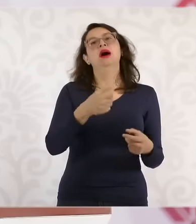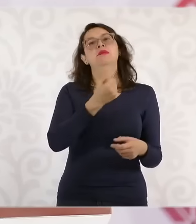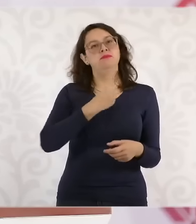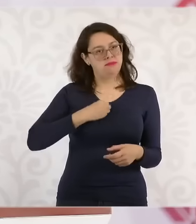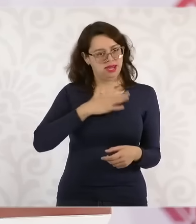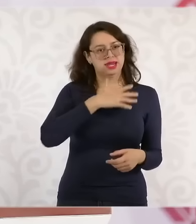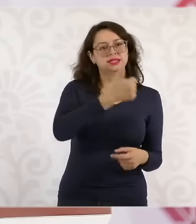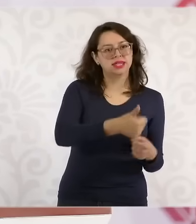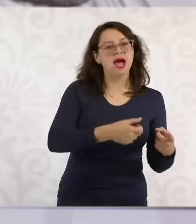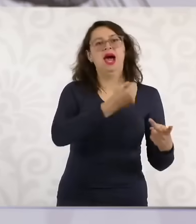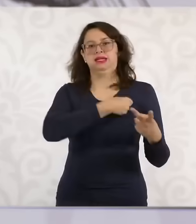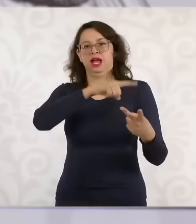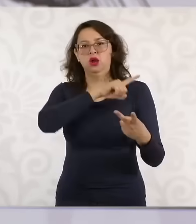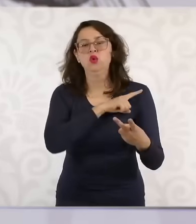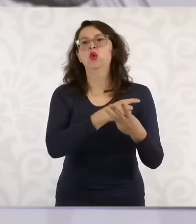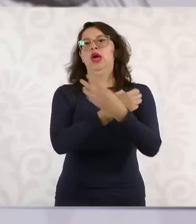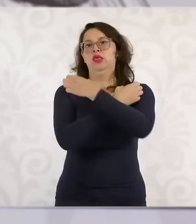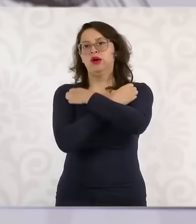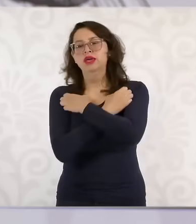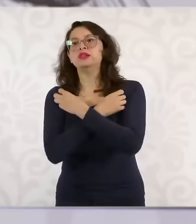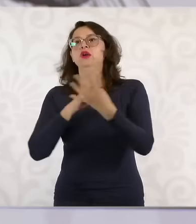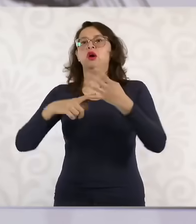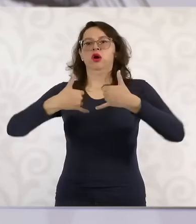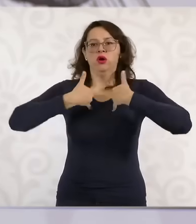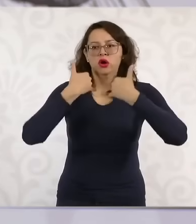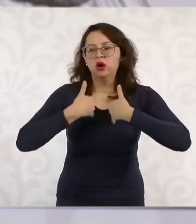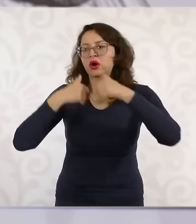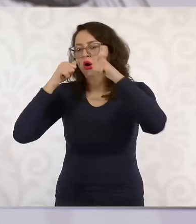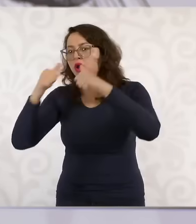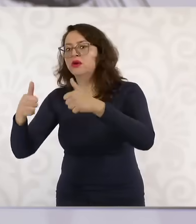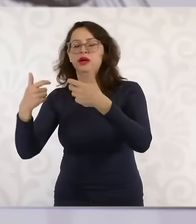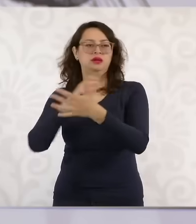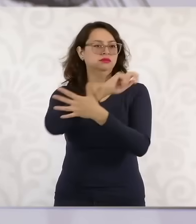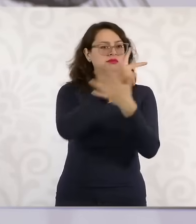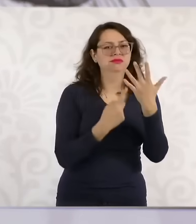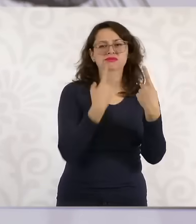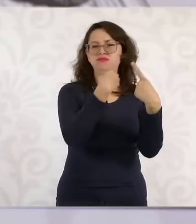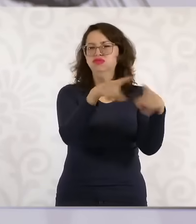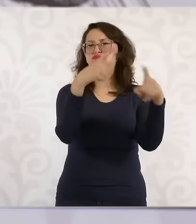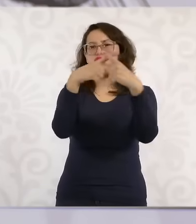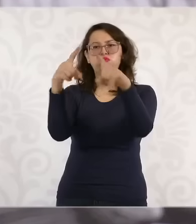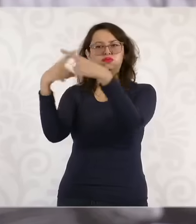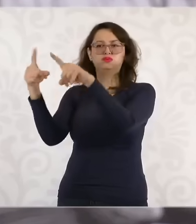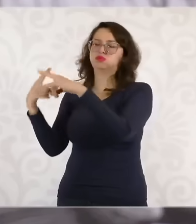en atención a los jóvenes en los diferentes programas que tienen el gobierno de México,